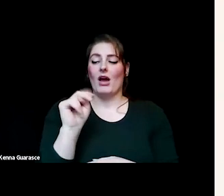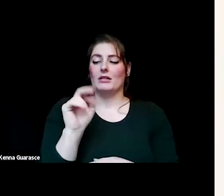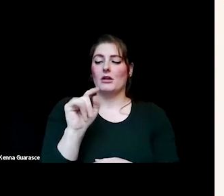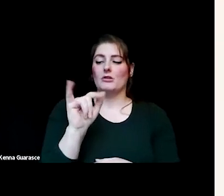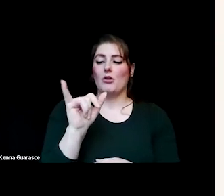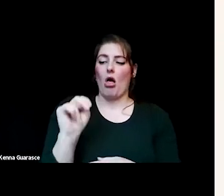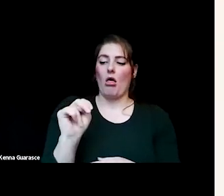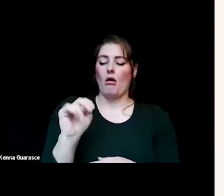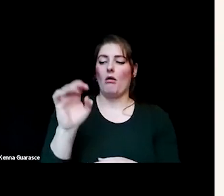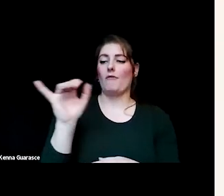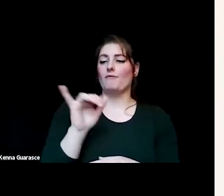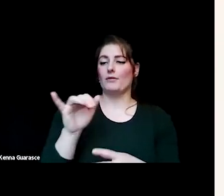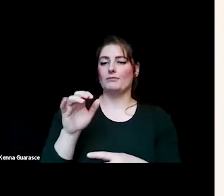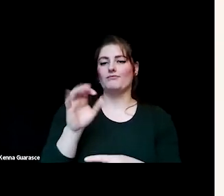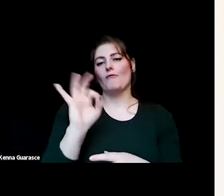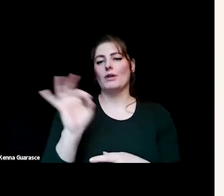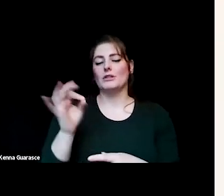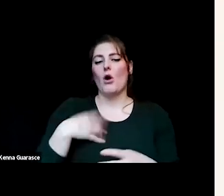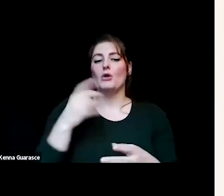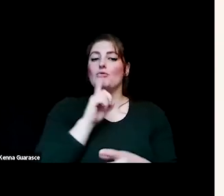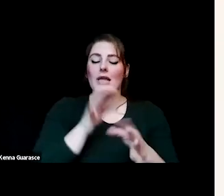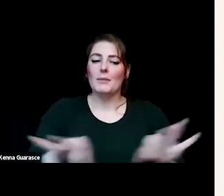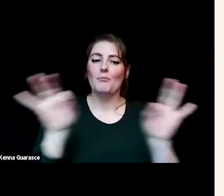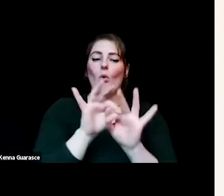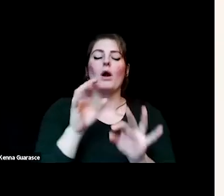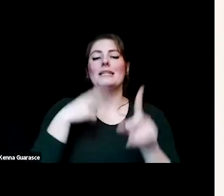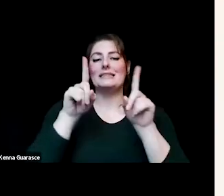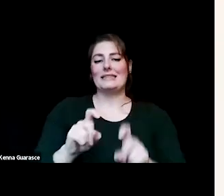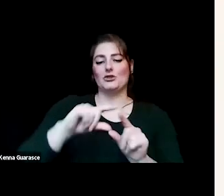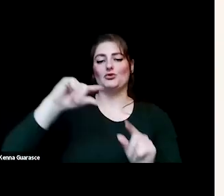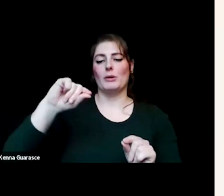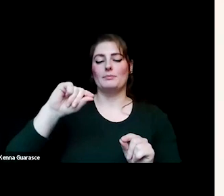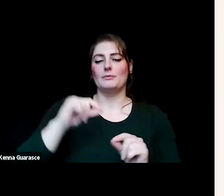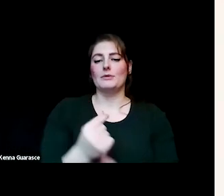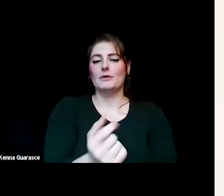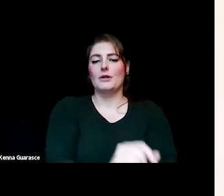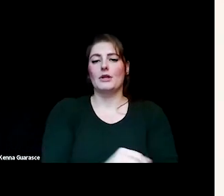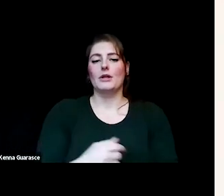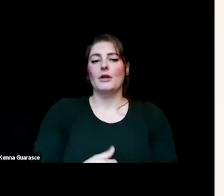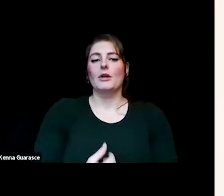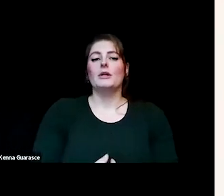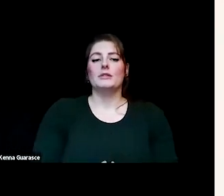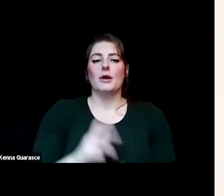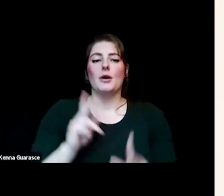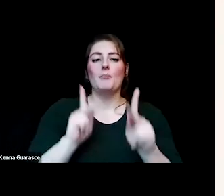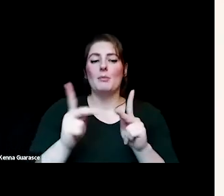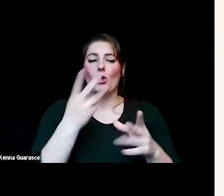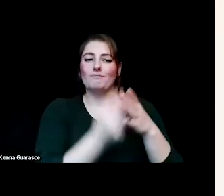algo que es muy importante porque hemos descubierto que la razón de este ritmo de muertes es debido a las cosas